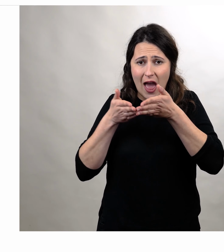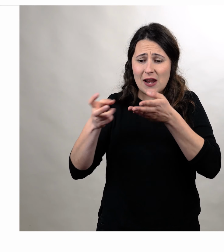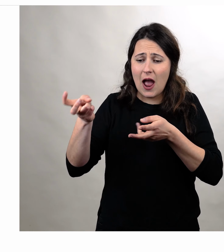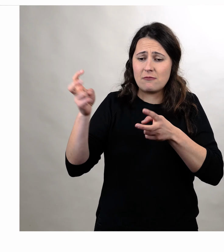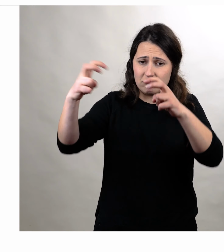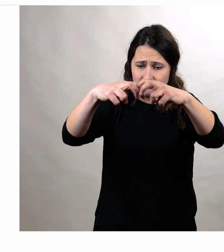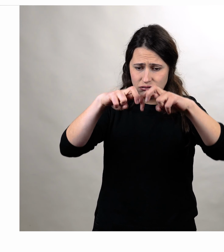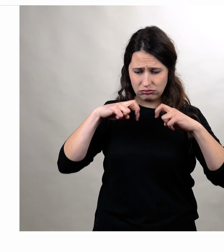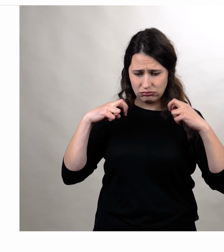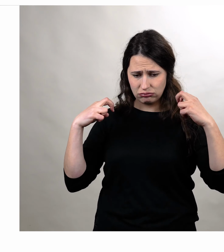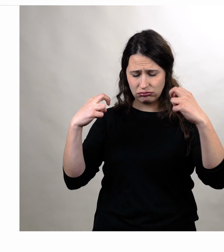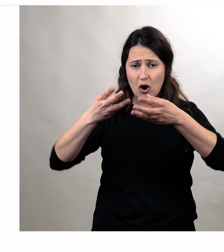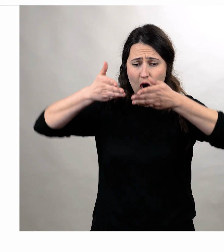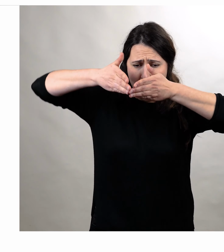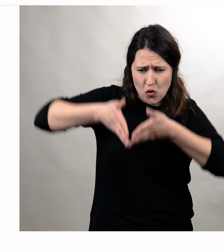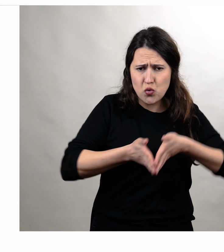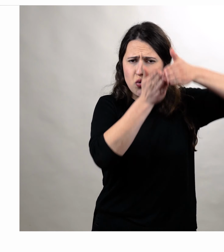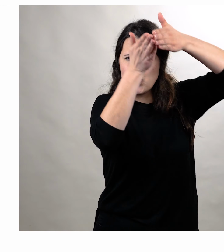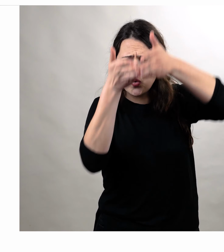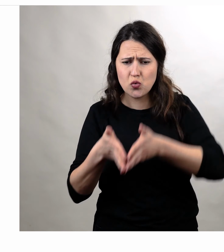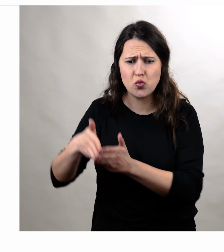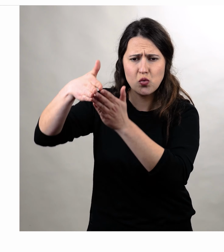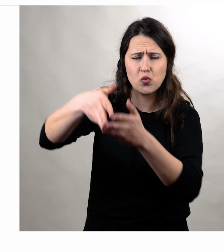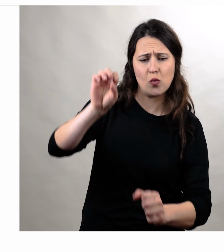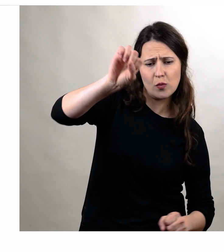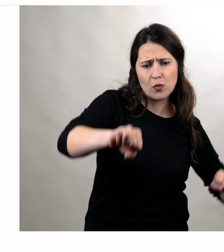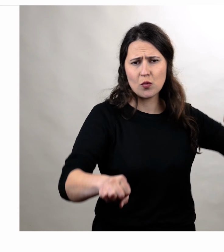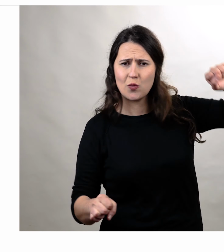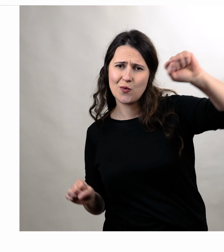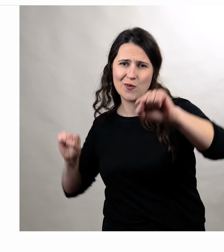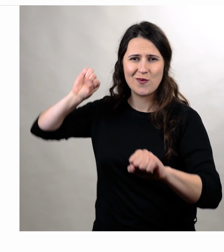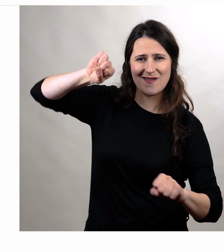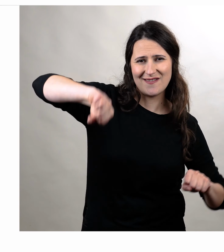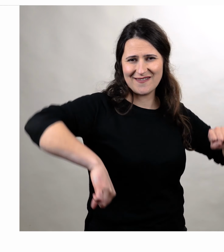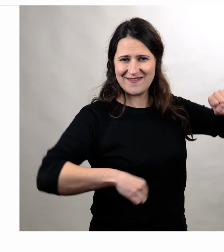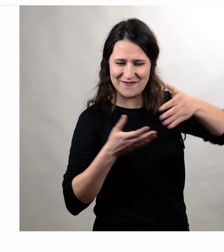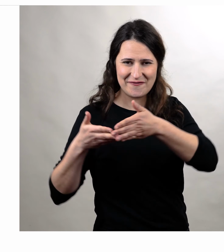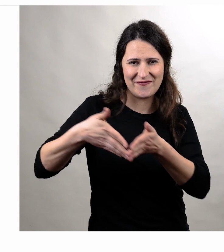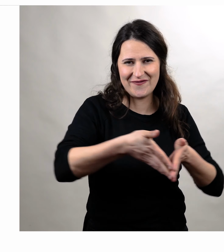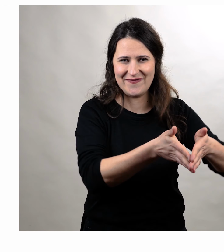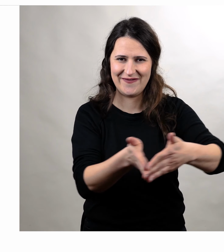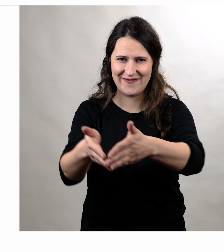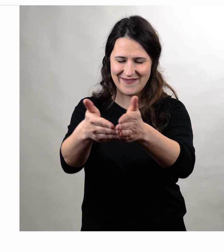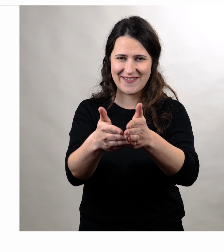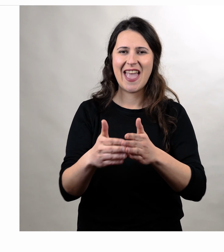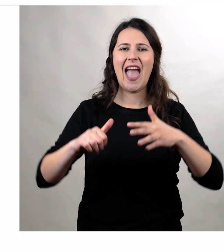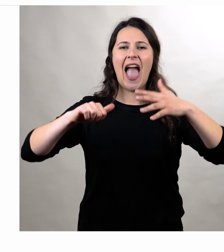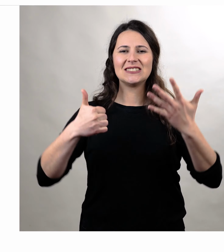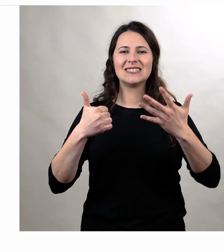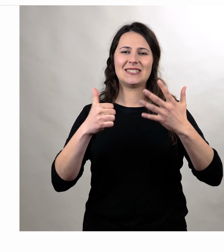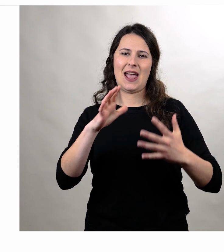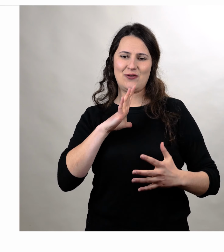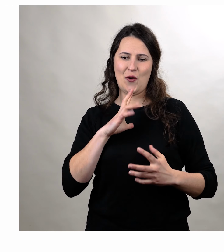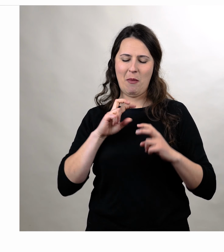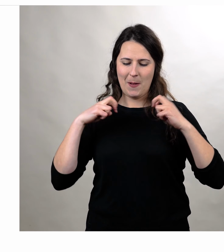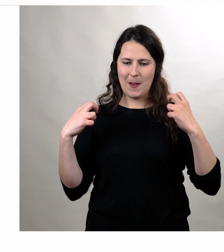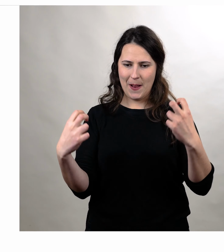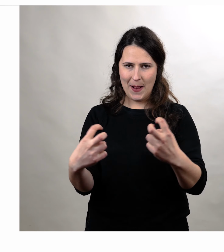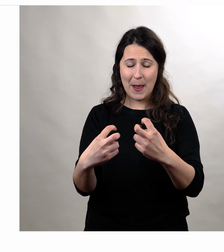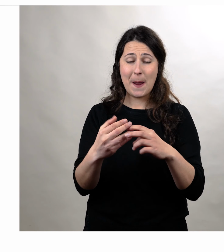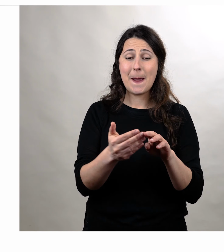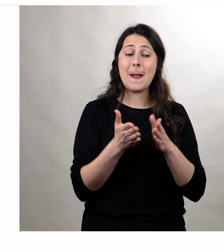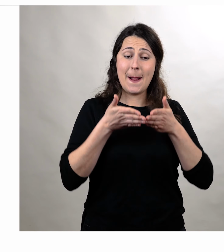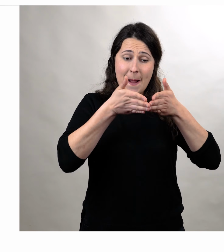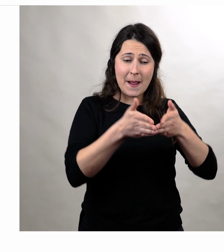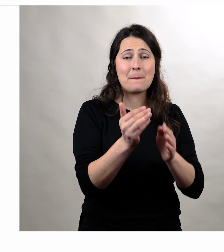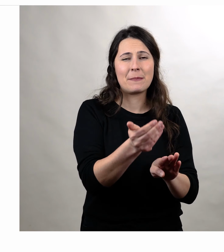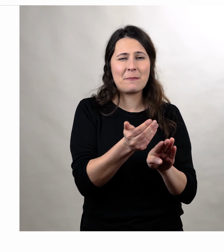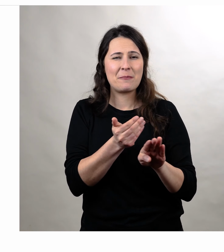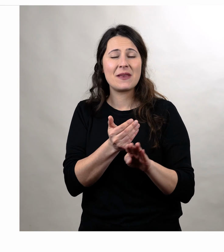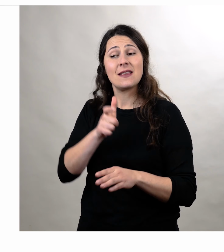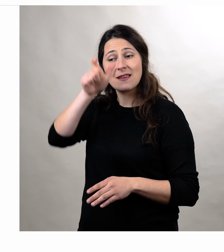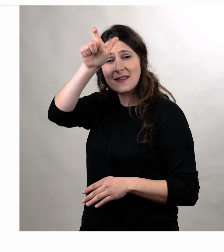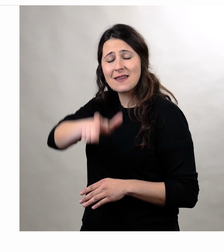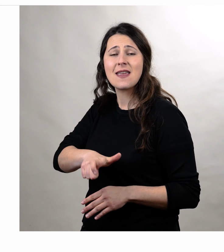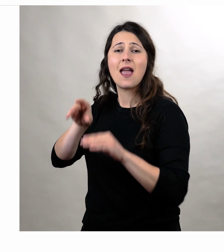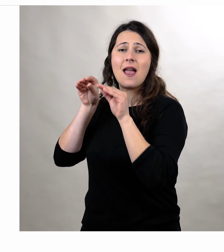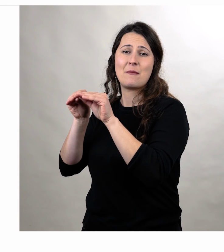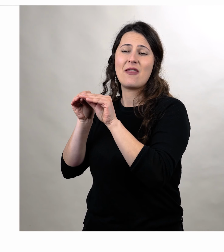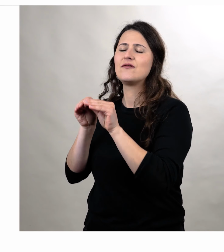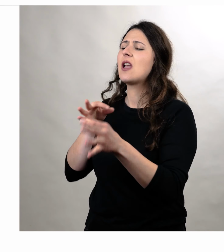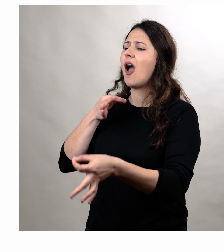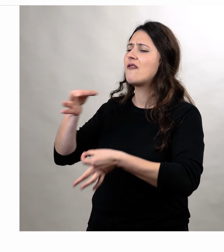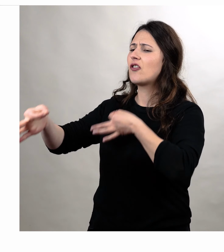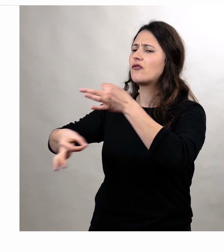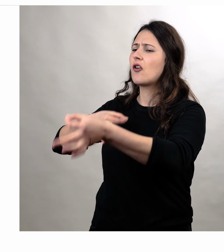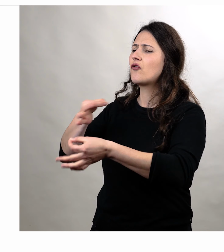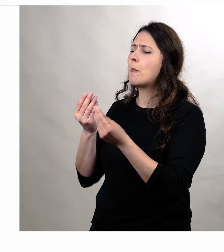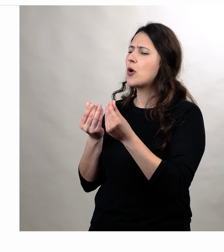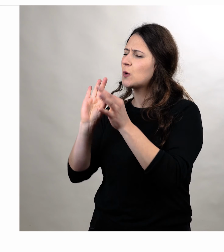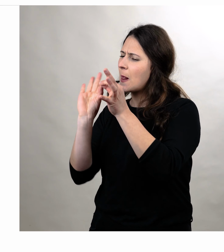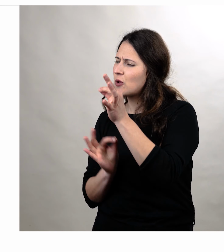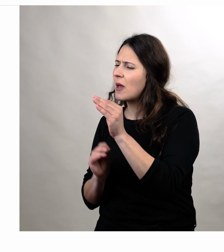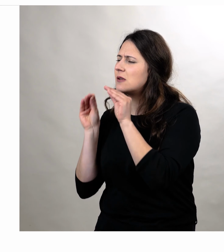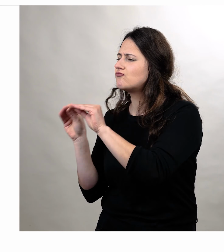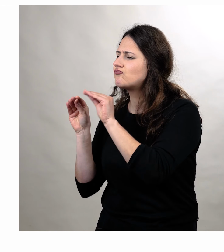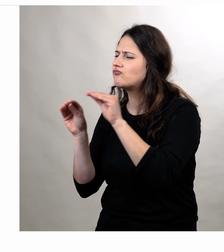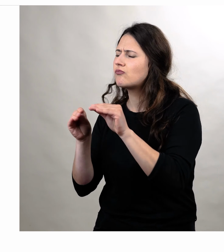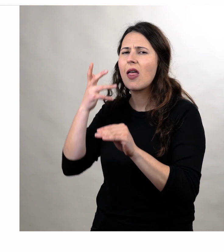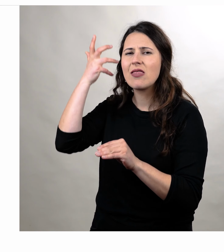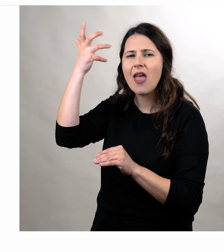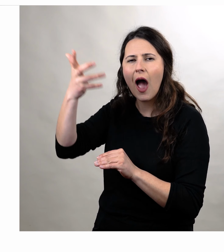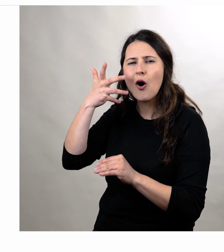Πριν την διάσχιση του ποταμού με σχεδίες των έξι ατόμων, κάθε εκπαιδευτής εξηγεί σε θεωρητικό μάθημα όλες τις λεπτομέρειες της διάσχισης.